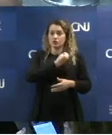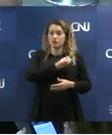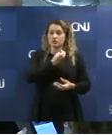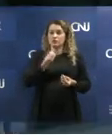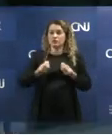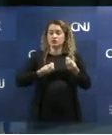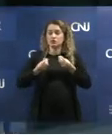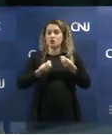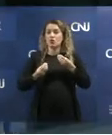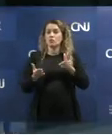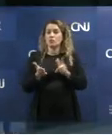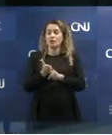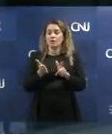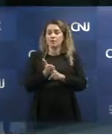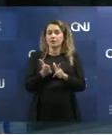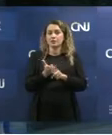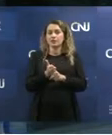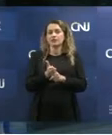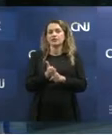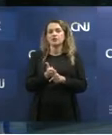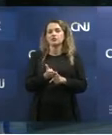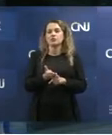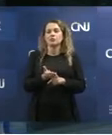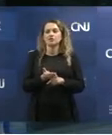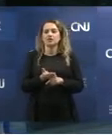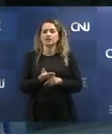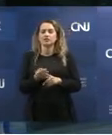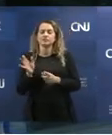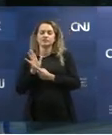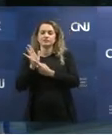não consegue transmitir toda a verdade existente